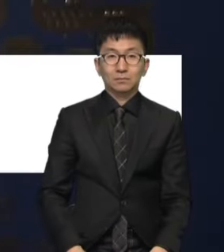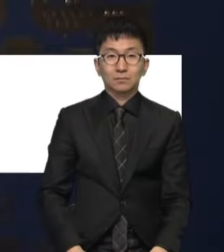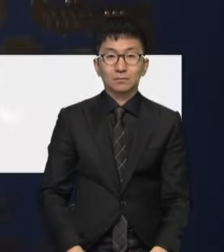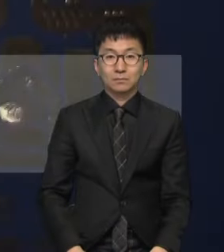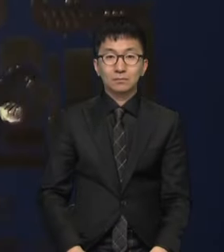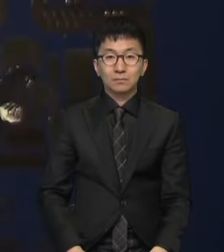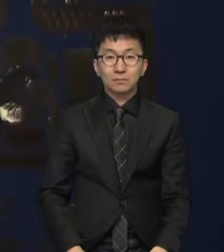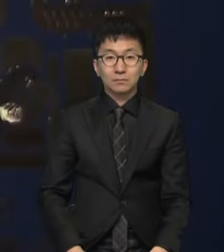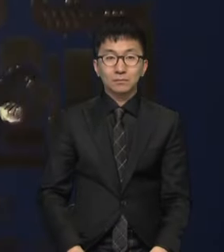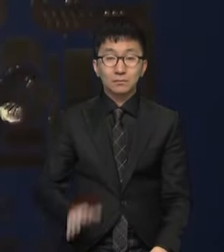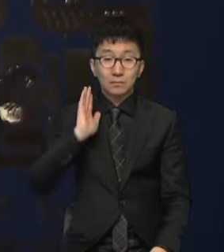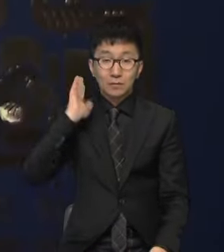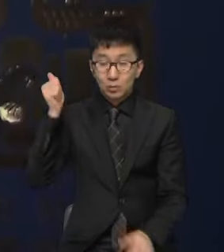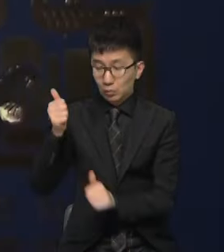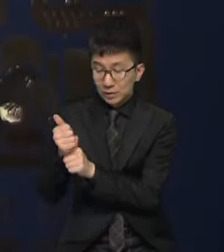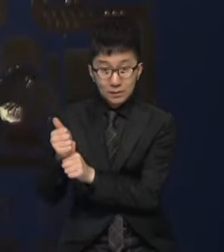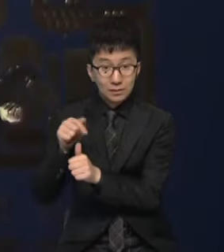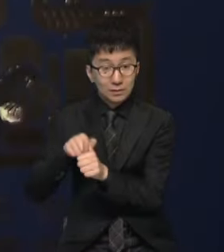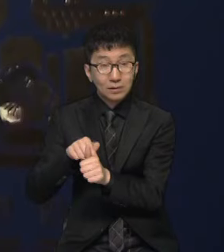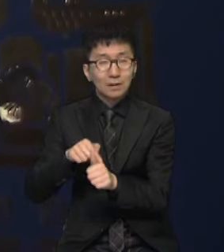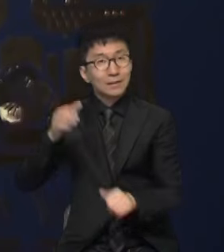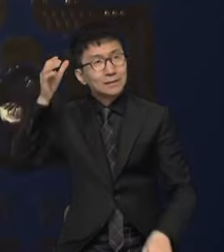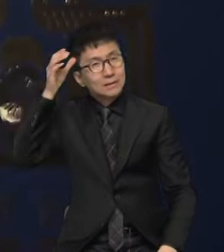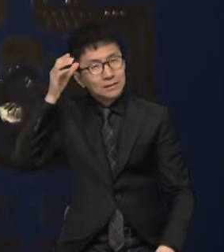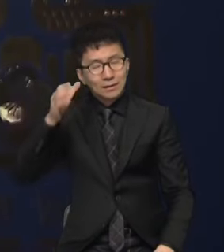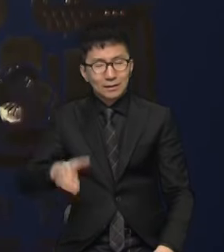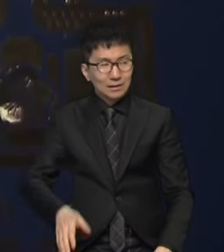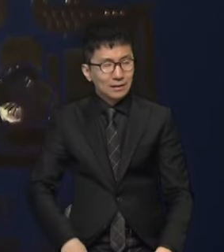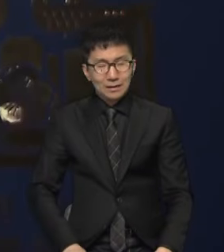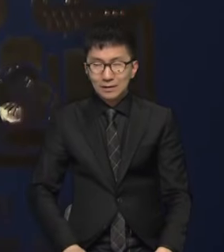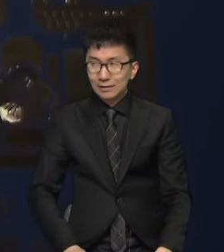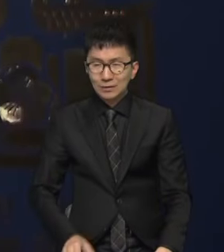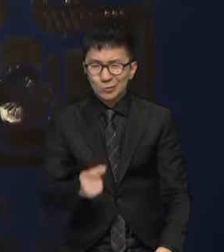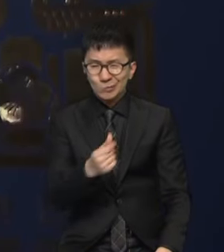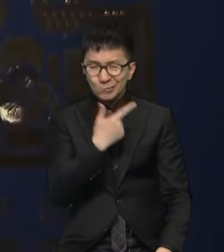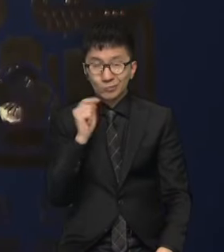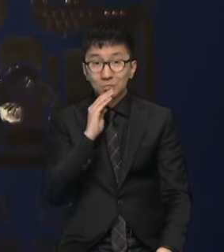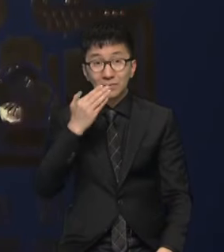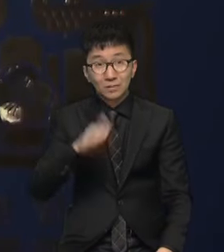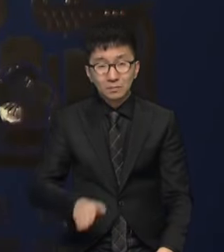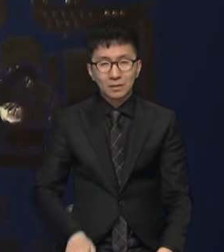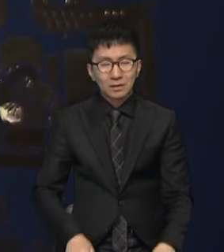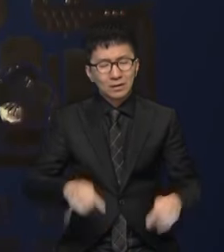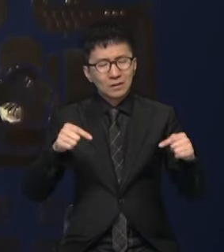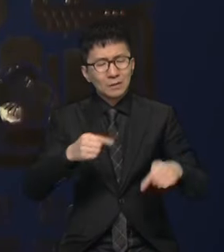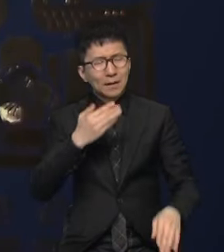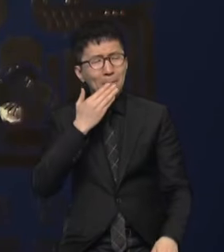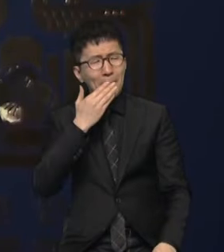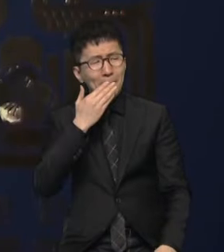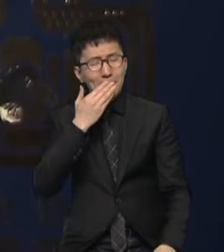(기자) 대통령실이 내심 기대했던 반응은 아닙니다만 사실상 최대치의 협상 카드를 내놨다 이런 분위기입니다.